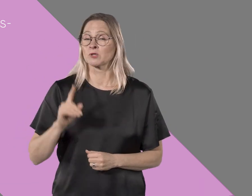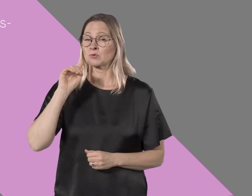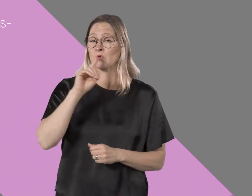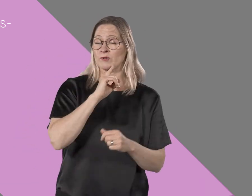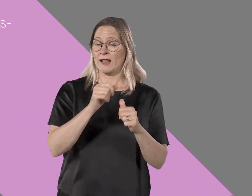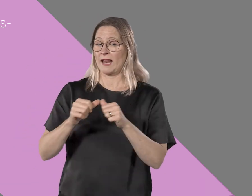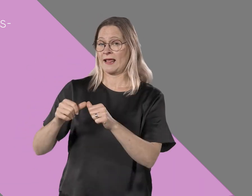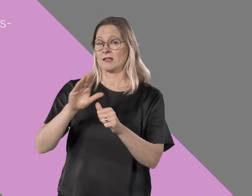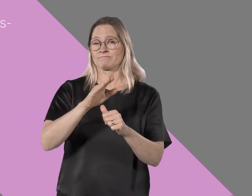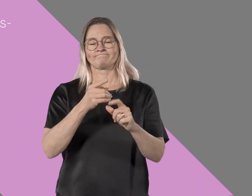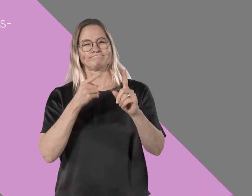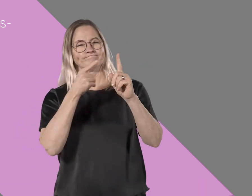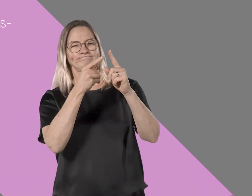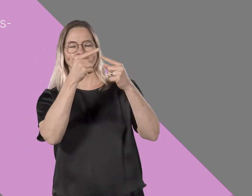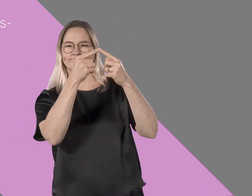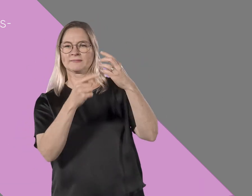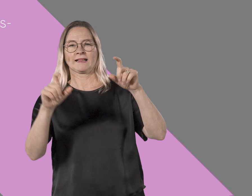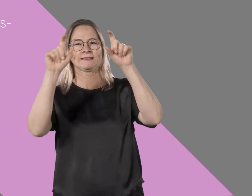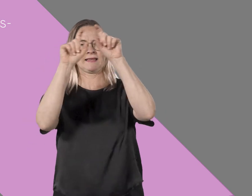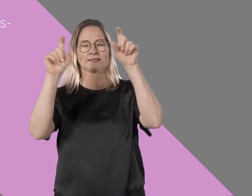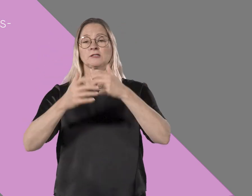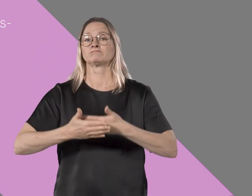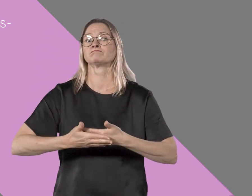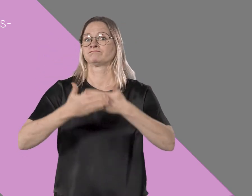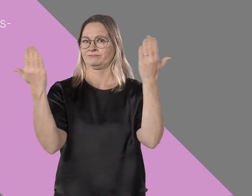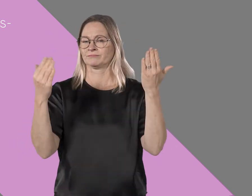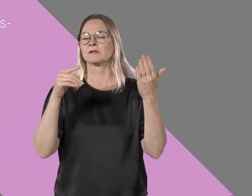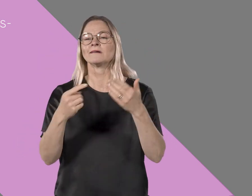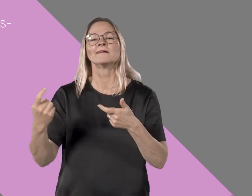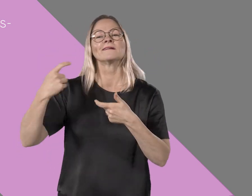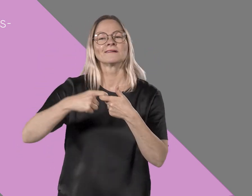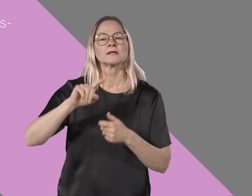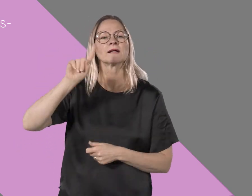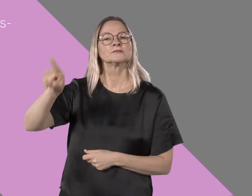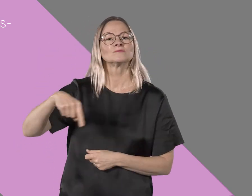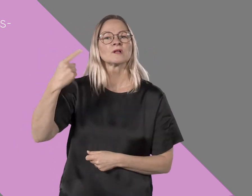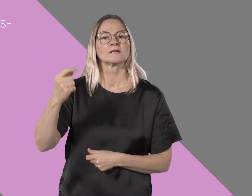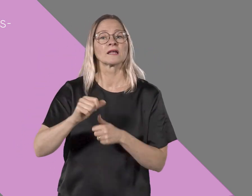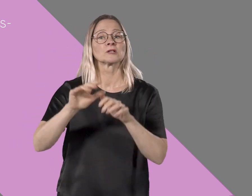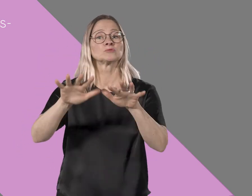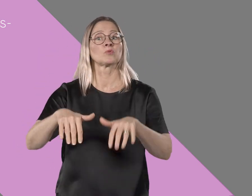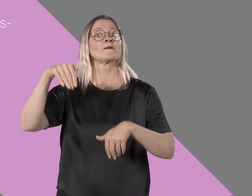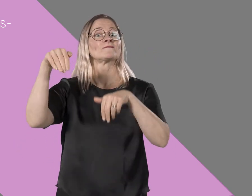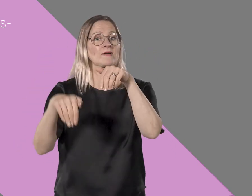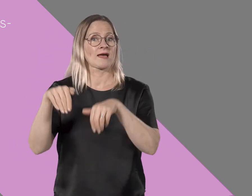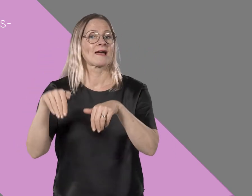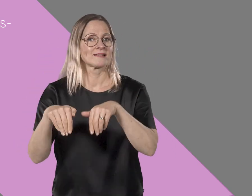Kuurojen Liitto on julkaissut teesinsä ensi vuoden eduskuntavaaleihin.